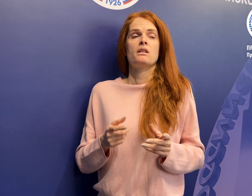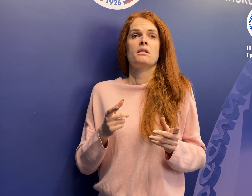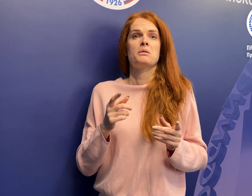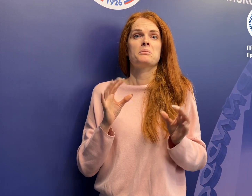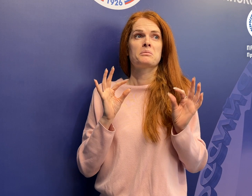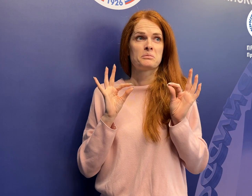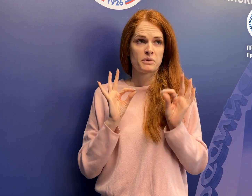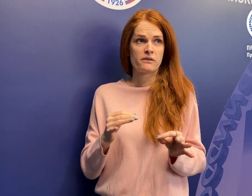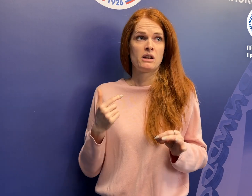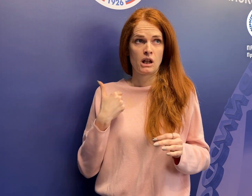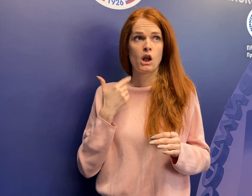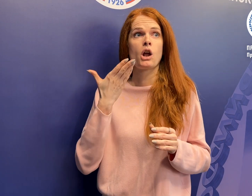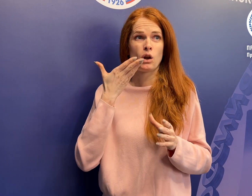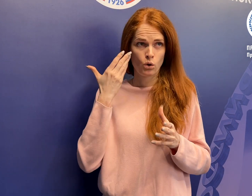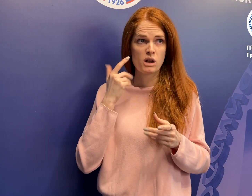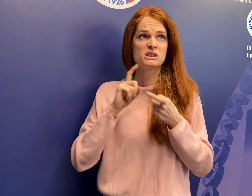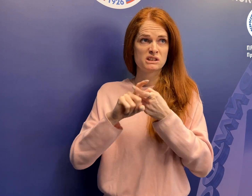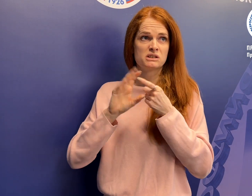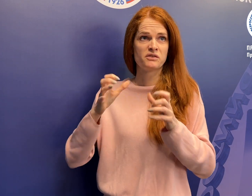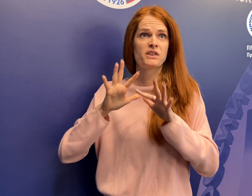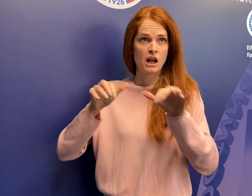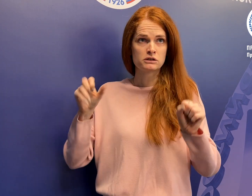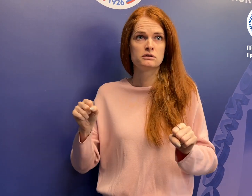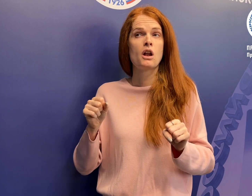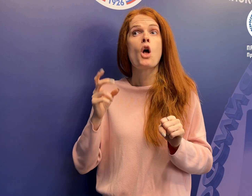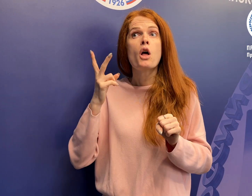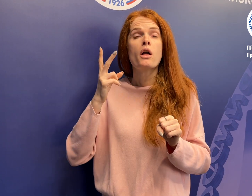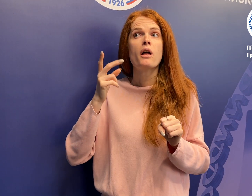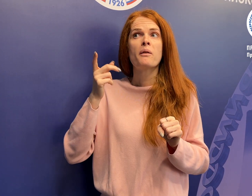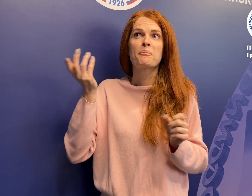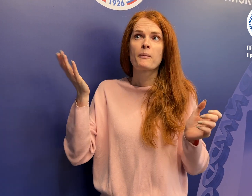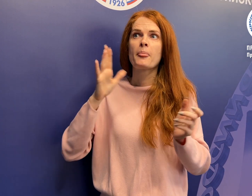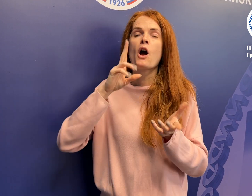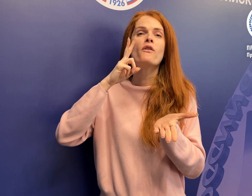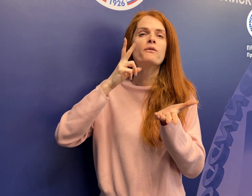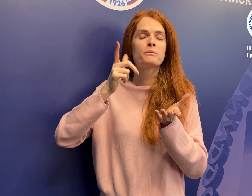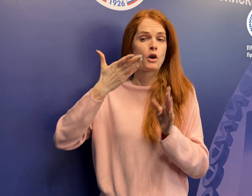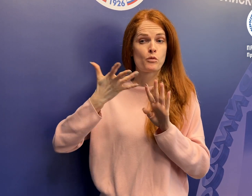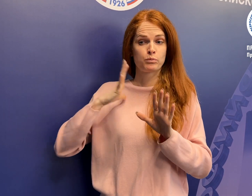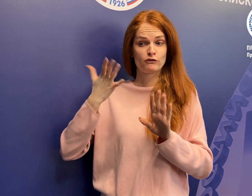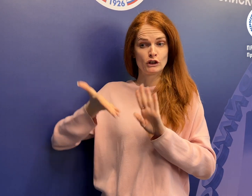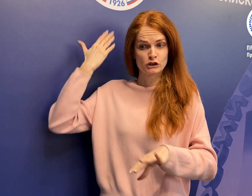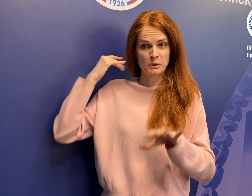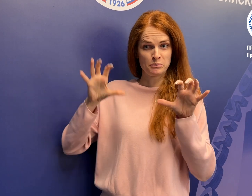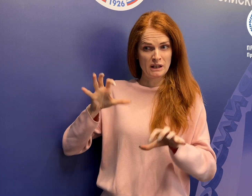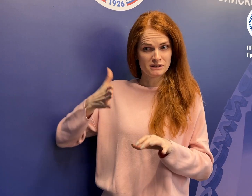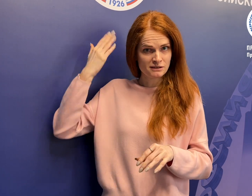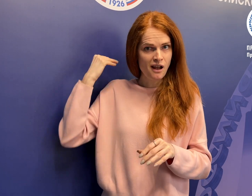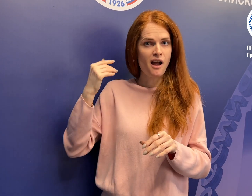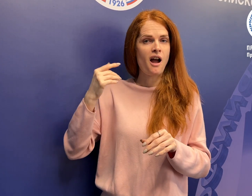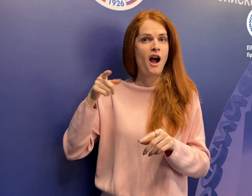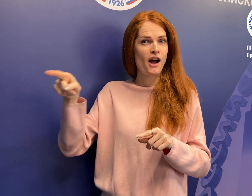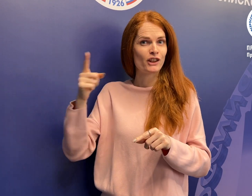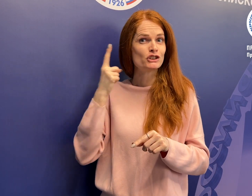Правда, с органами власти мы легко нашли контакт, но бывший председатель у нас был слышащий человек,